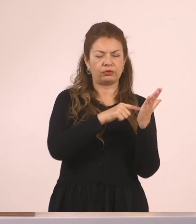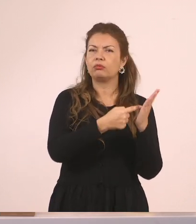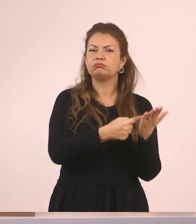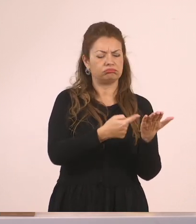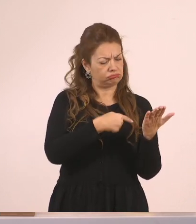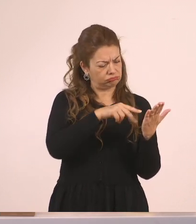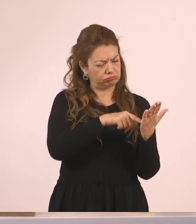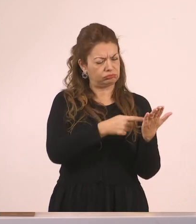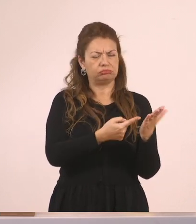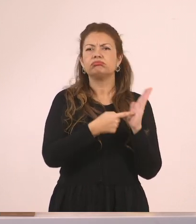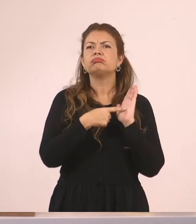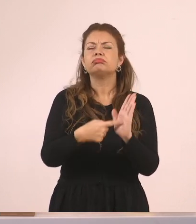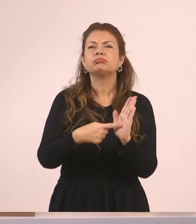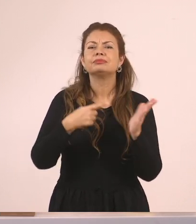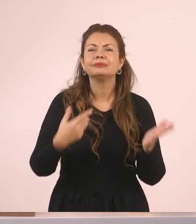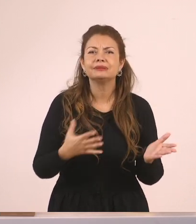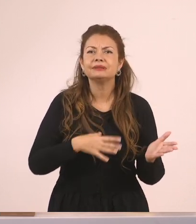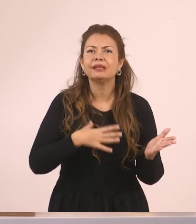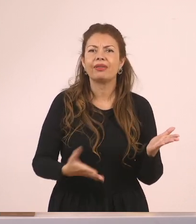Ωραία όλα αυτά που είπαμε και τα μηνύματα που περνάει,